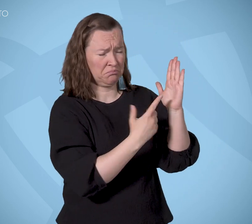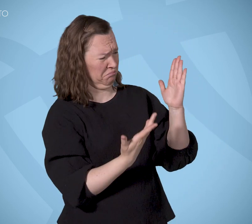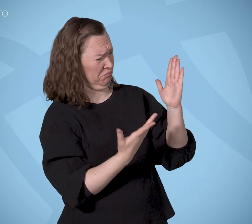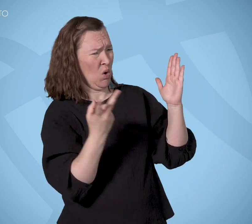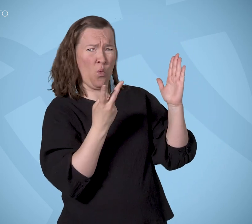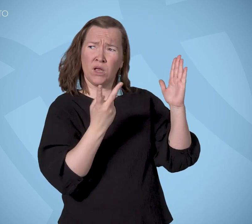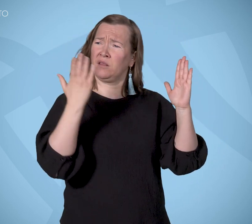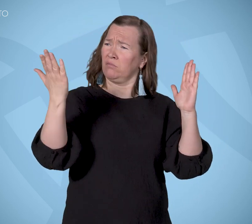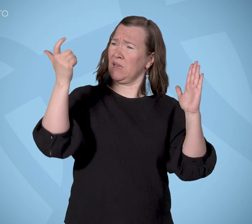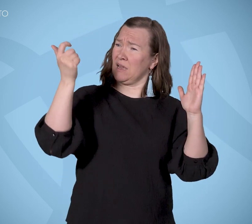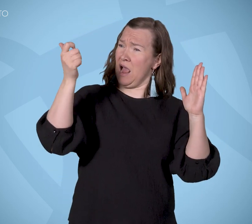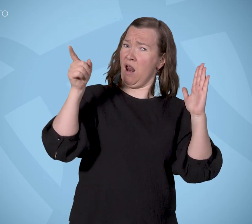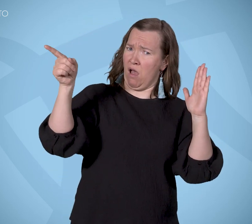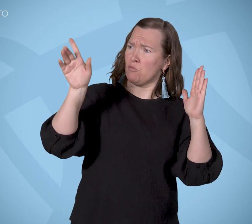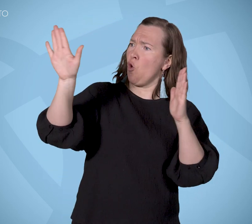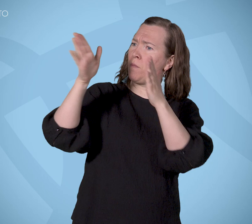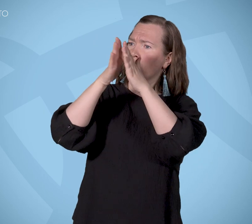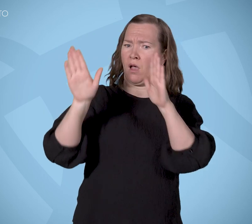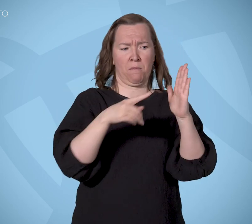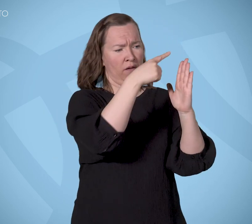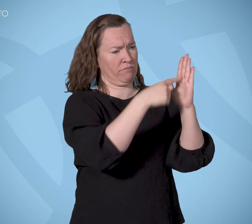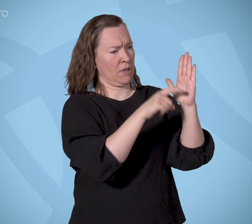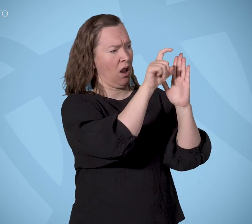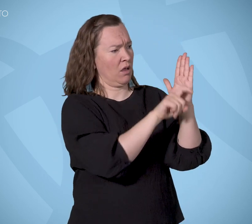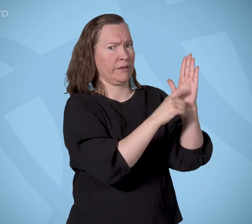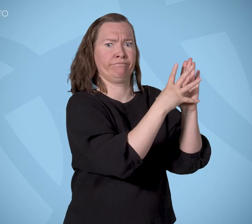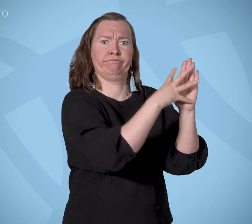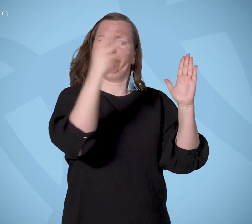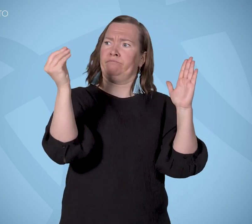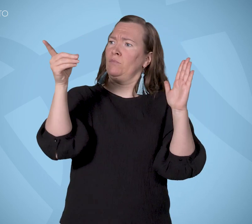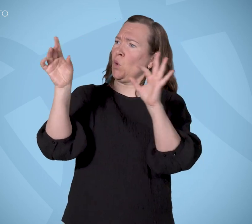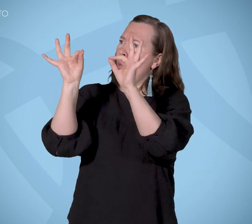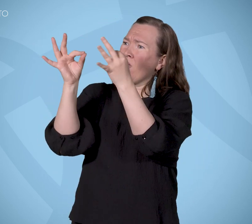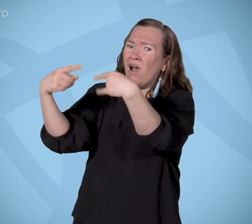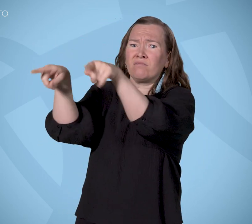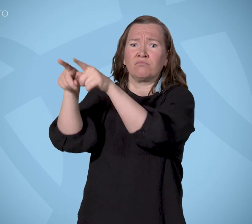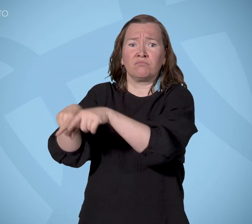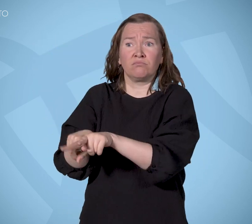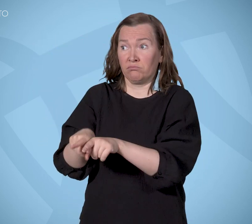Kuitenkin Kelan tapa tulkita ja toteuttaa lakeja -